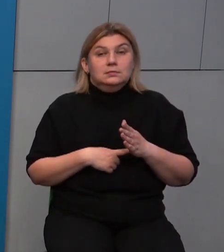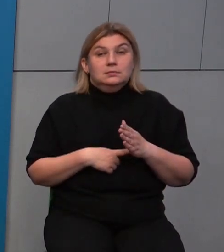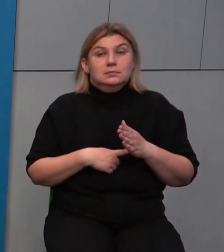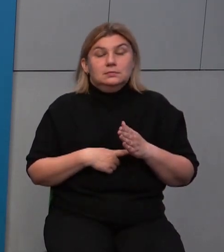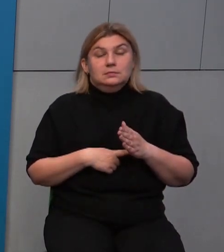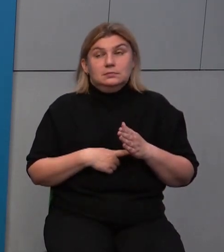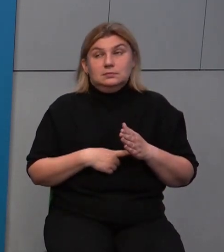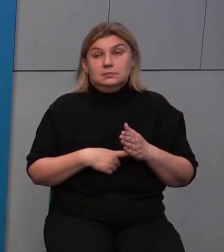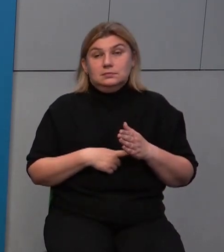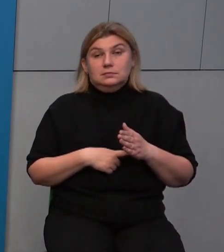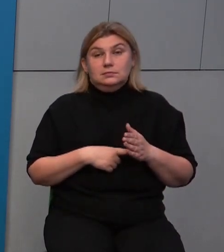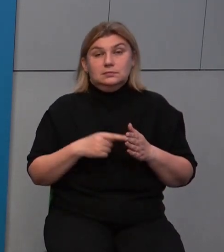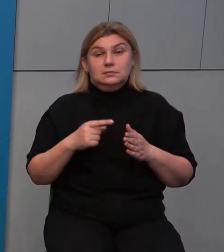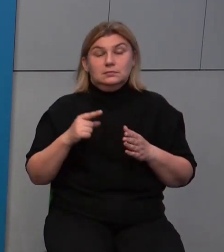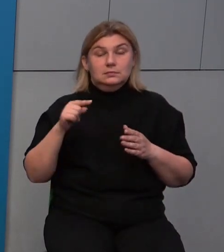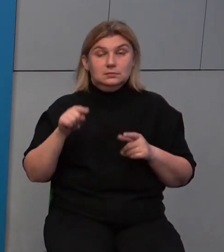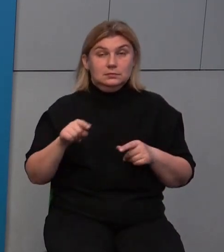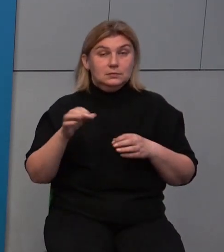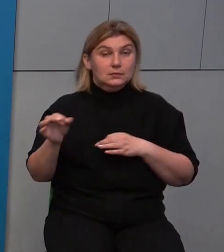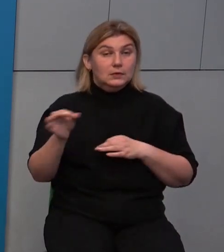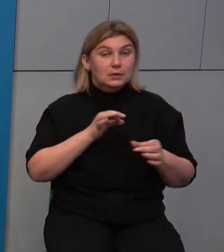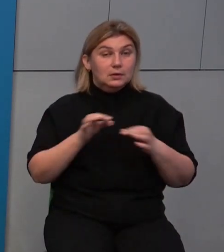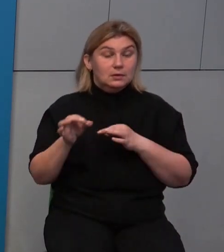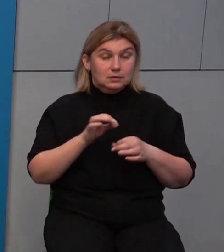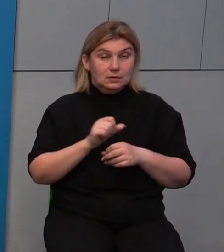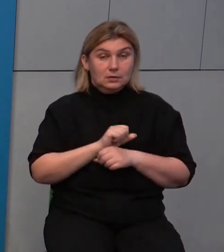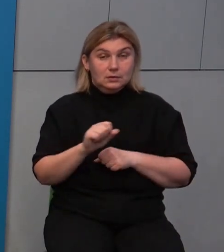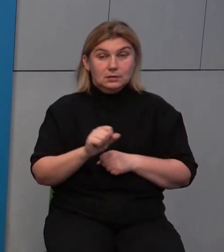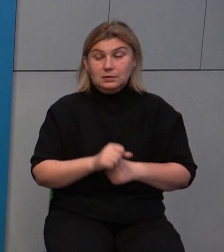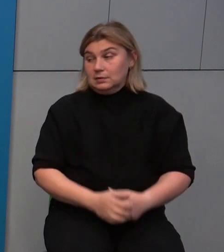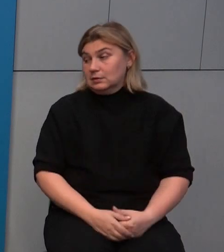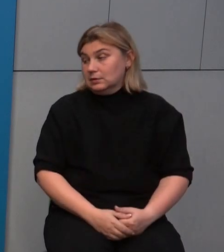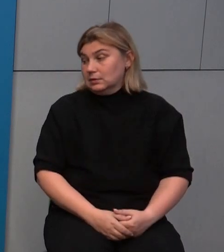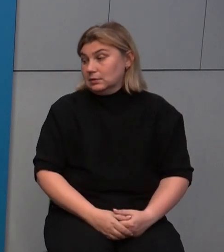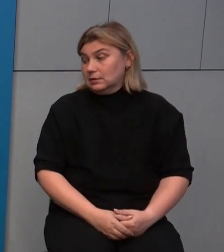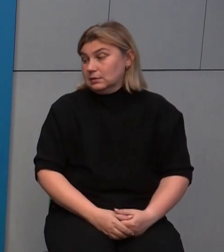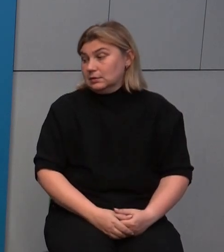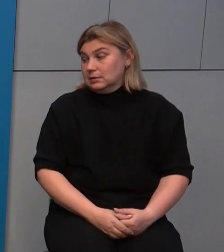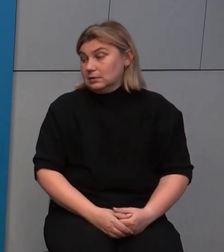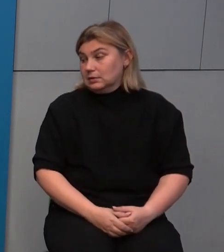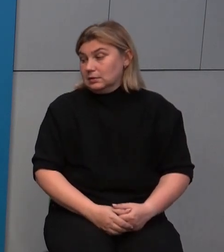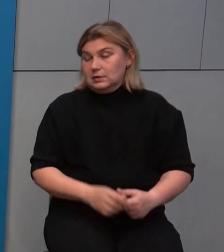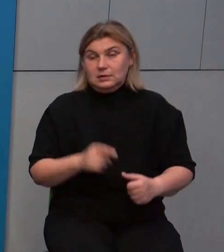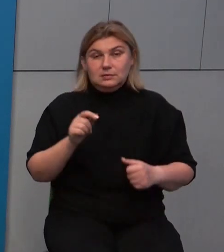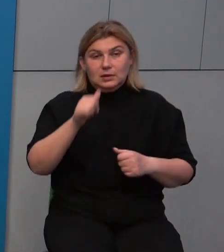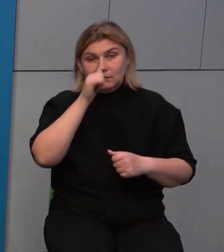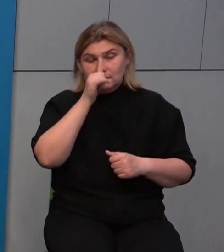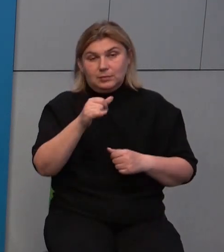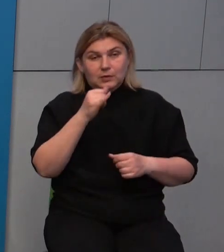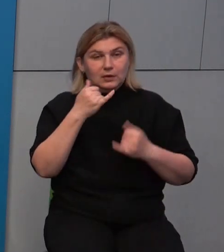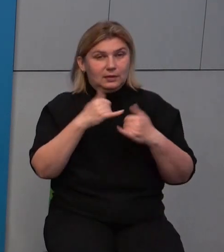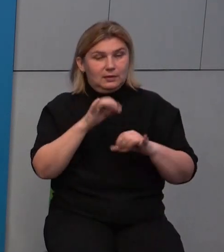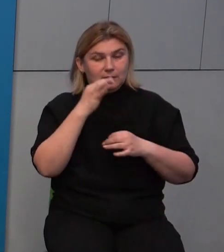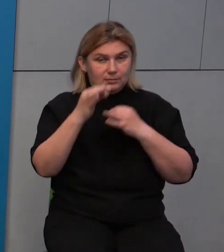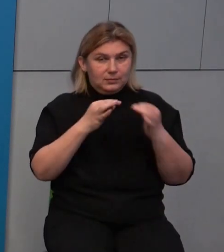Po prostu te historie są tak tragiczne, że ich się nie da inaczej opowiedzieć chyba.